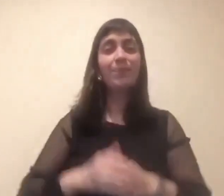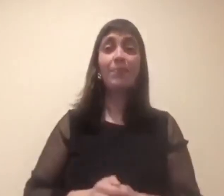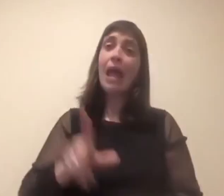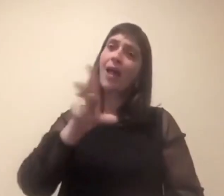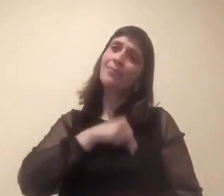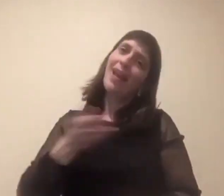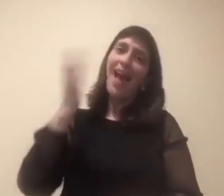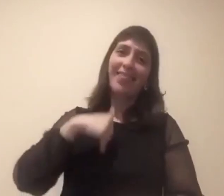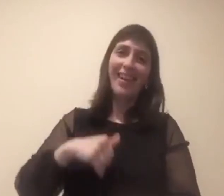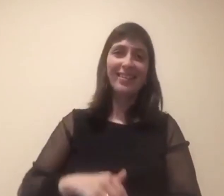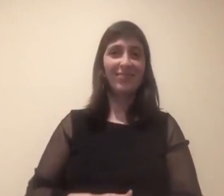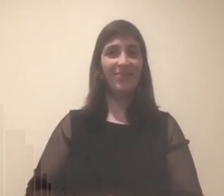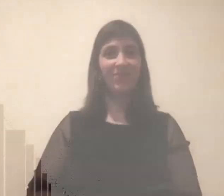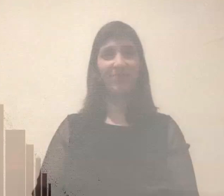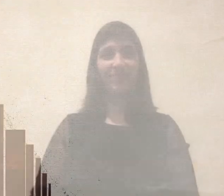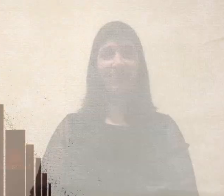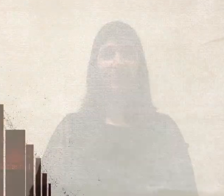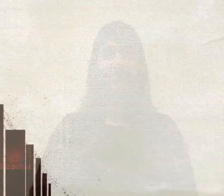Venham ter connosco!